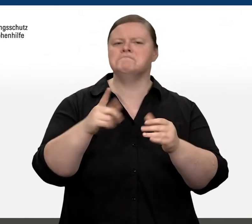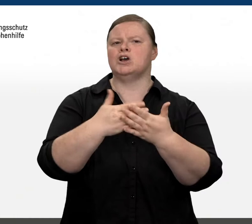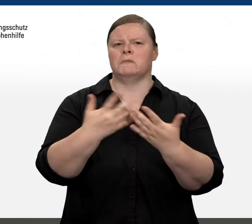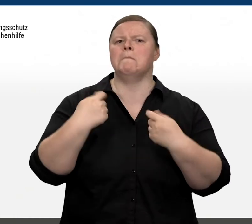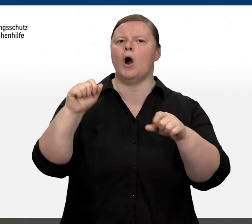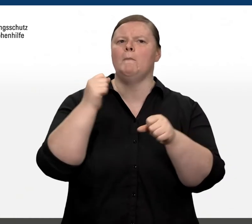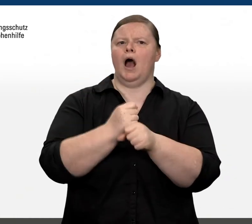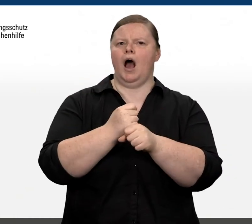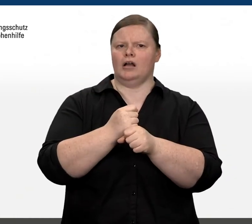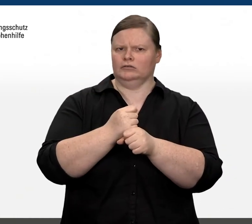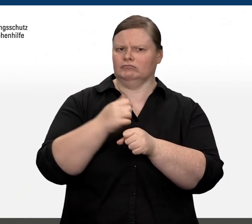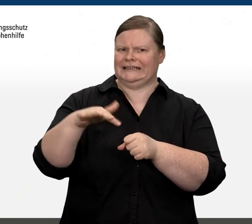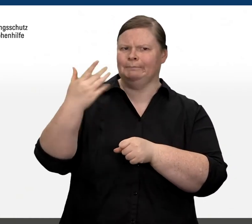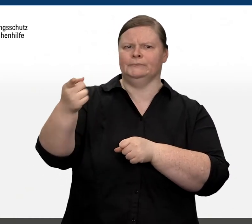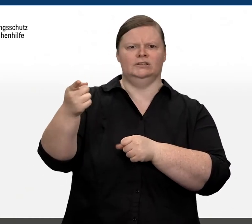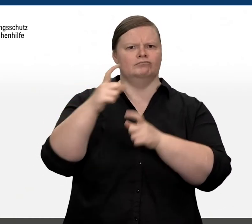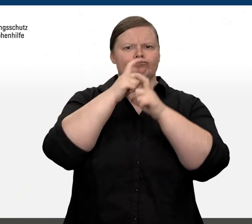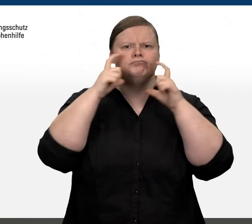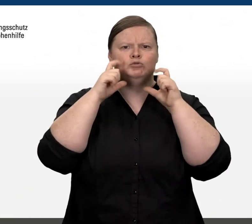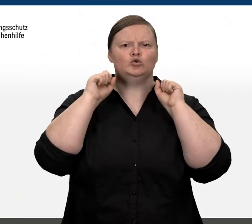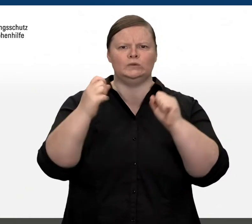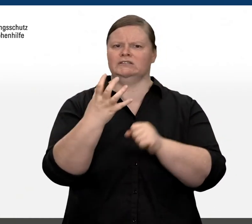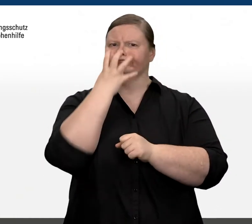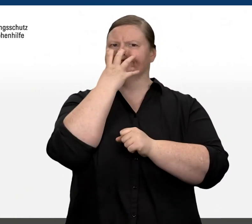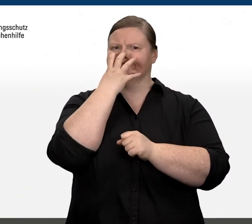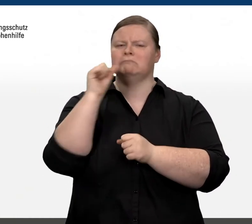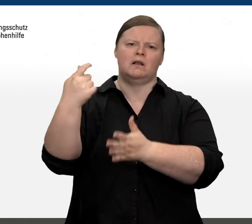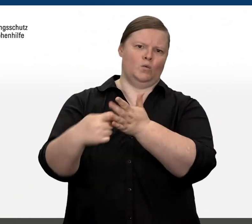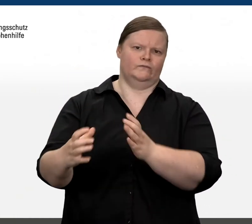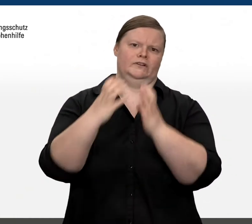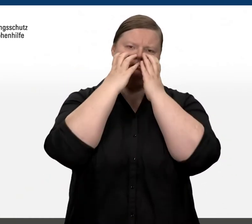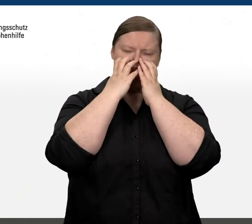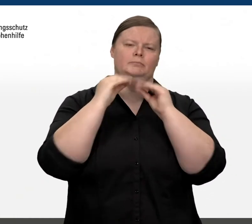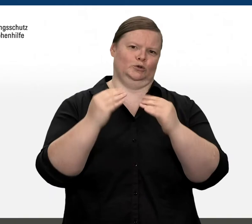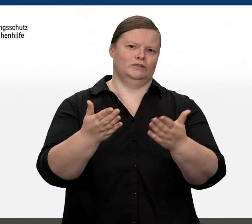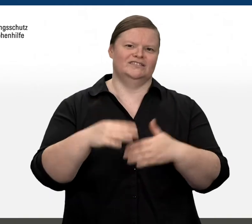wie z. B. Heimwerker-Mundschutz.